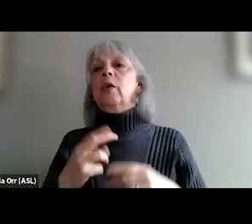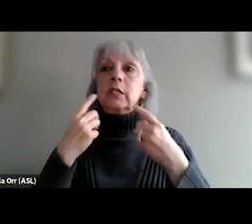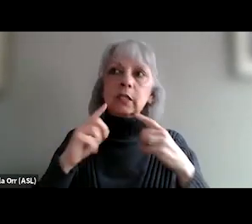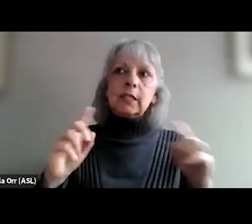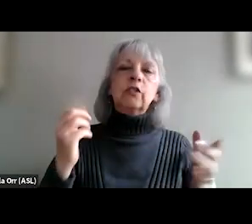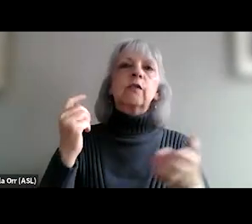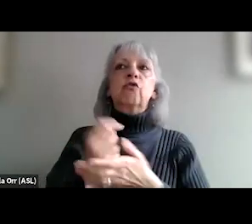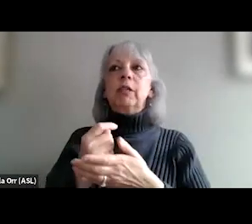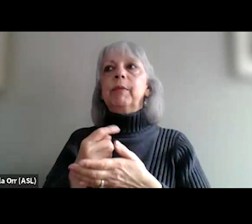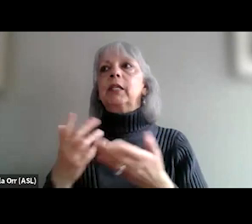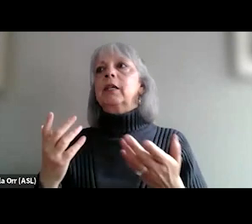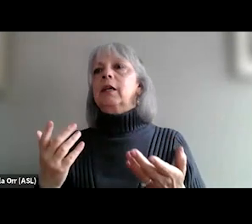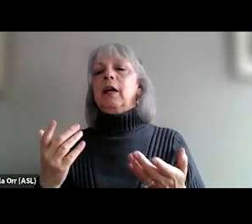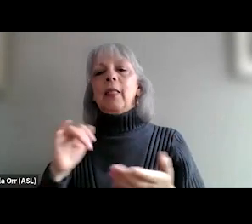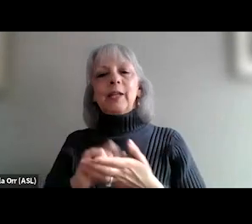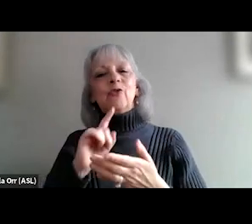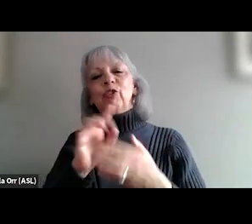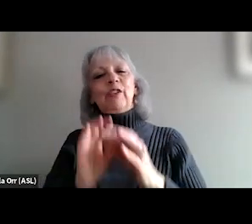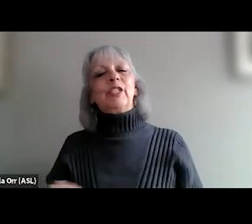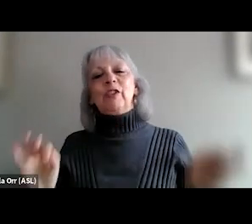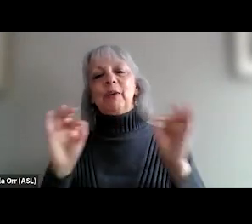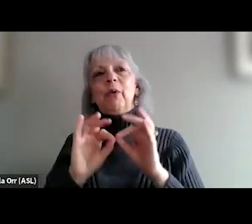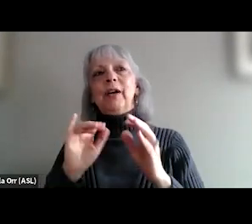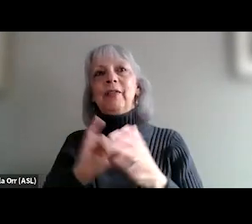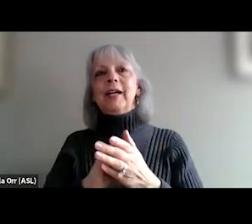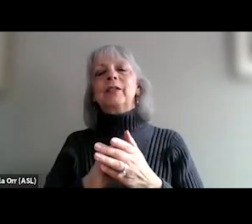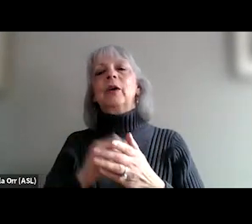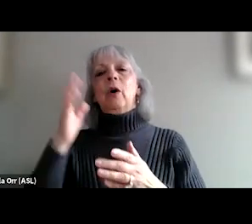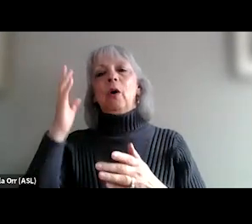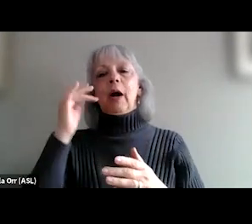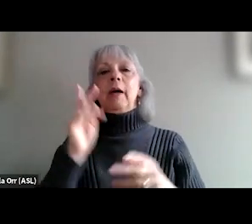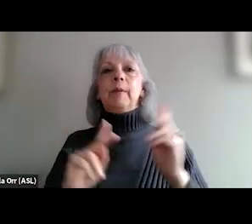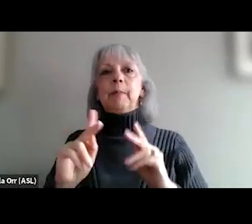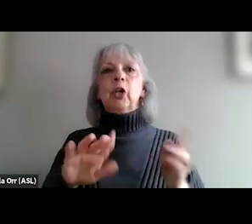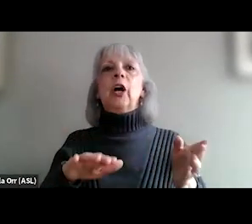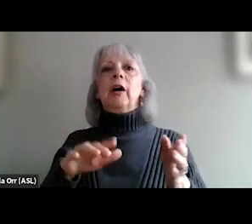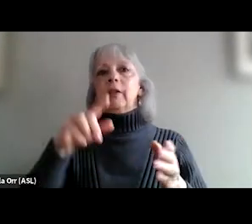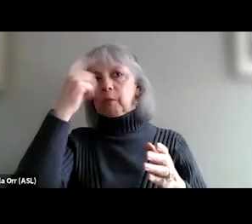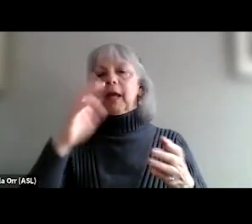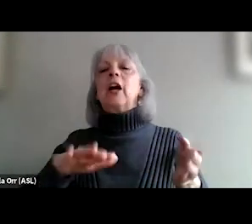Esto es fundamental y es uno de los impulsores de por qué las personas de color están muriendo a una tasa tan desproporcionada.